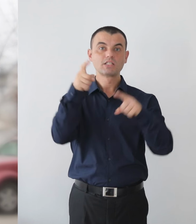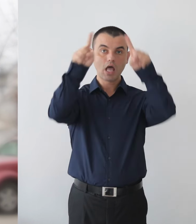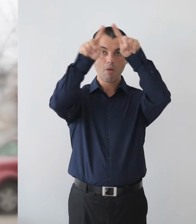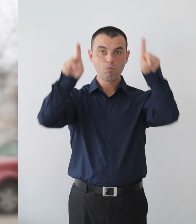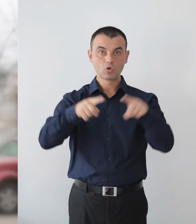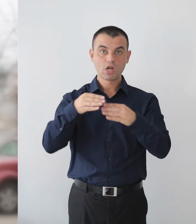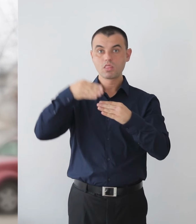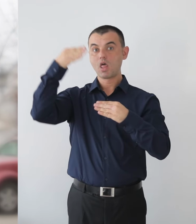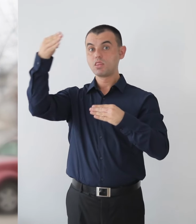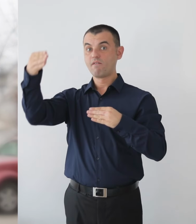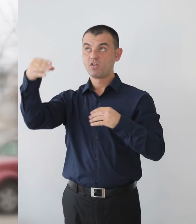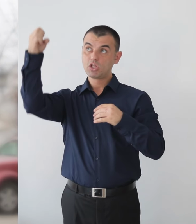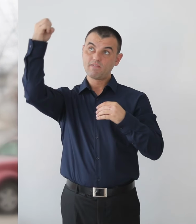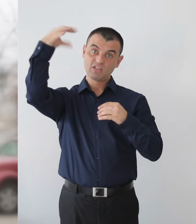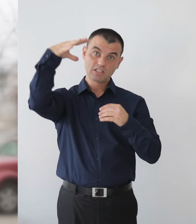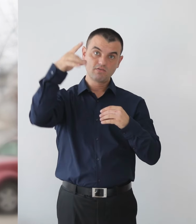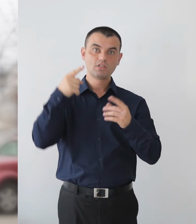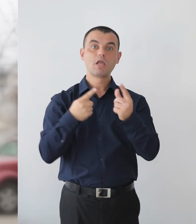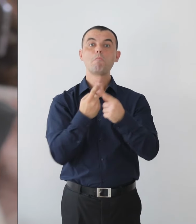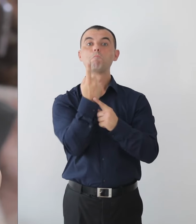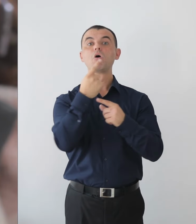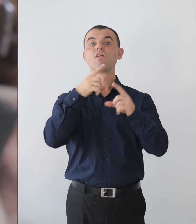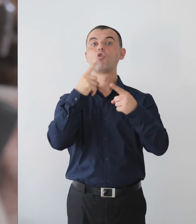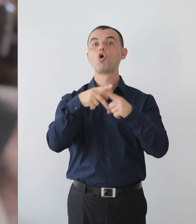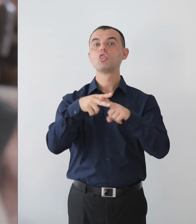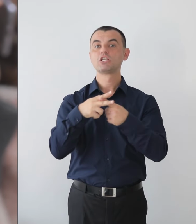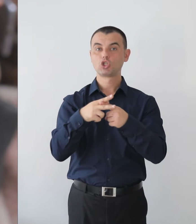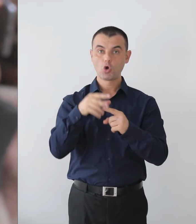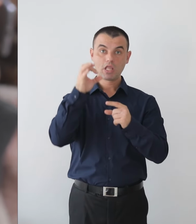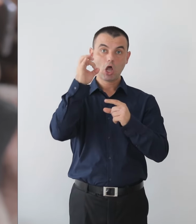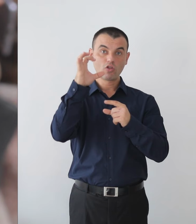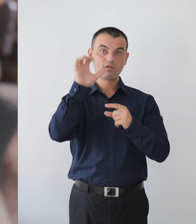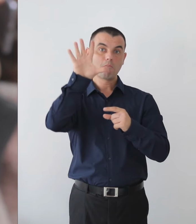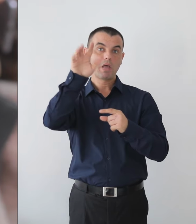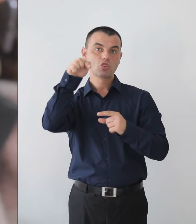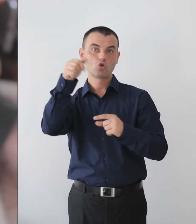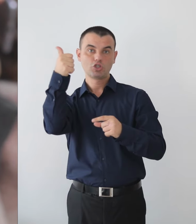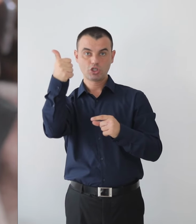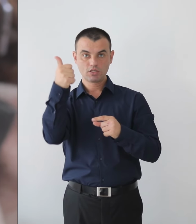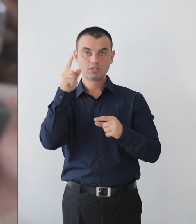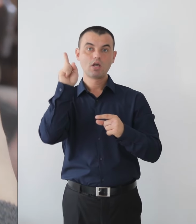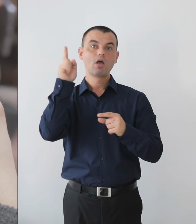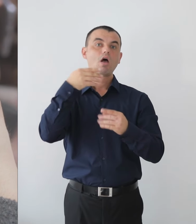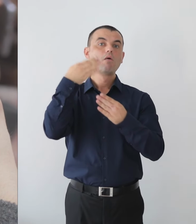За портрети, на отктито, на директна слънчева светлина или на сянка: първо настройте блендата на 5.6,